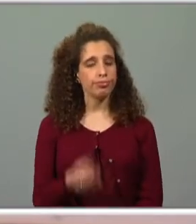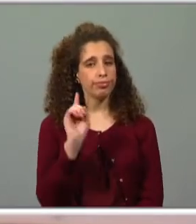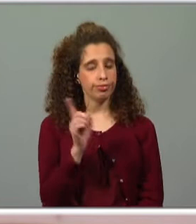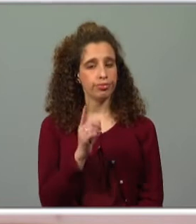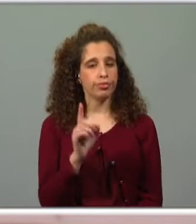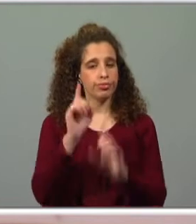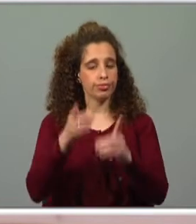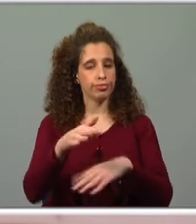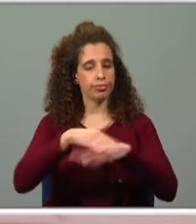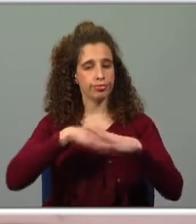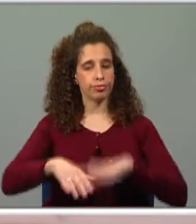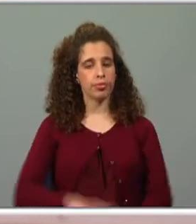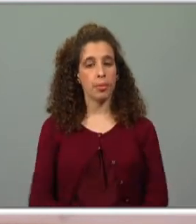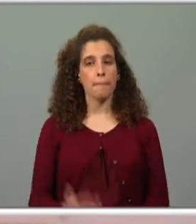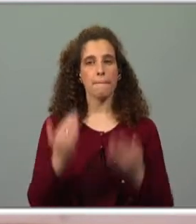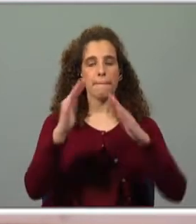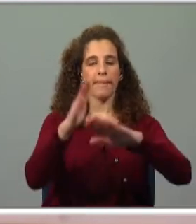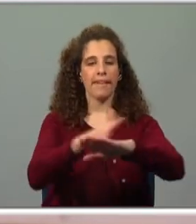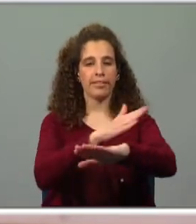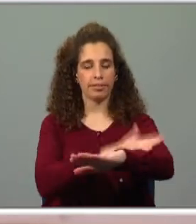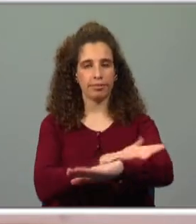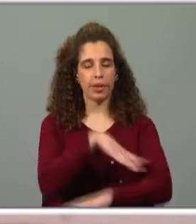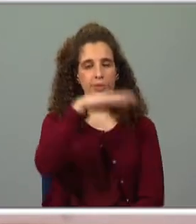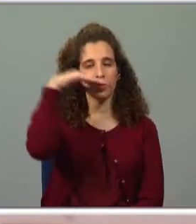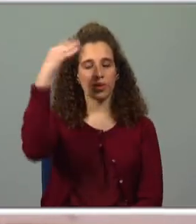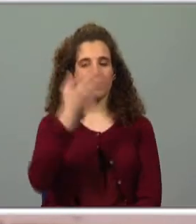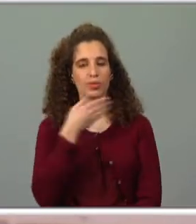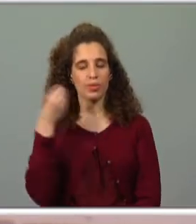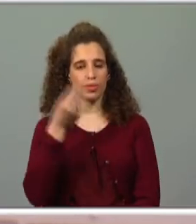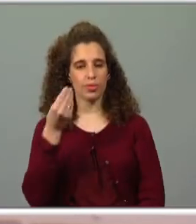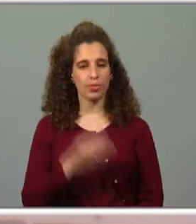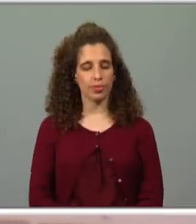começar por fazer mas antes para os adultos jovens e jovens adultos nos 從做開始，但首先是為了年輕人和年輕人